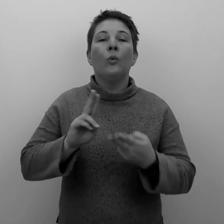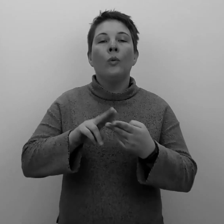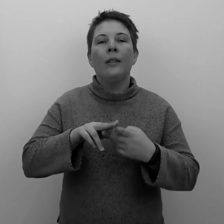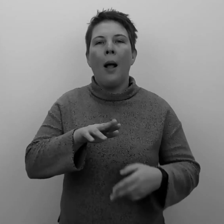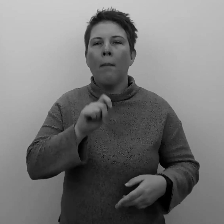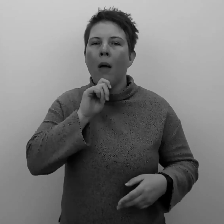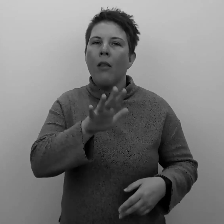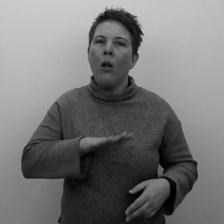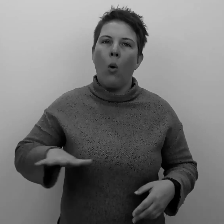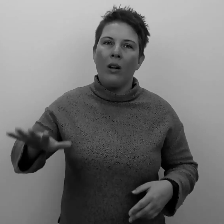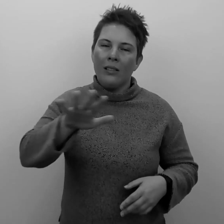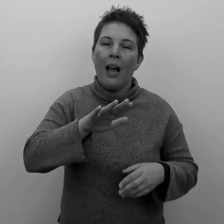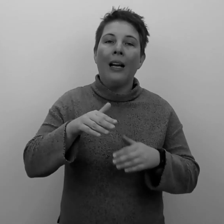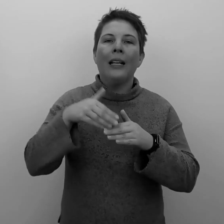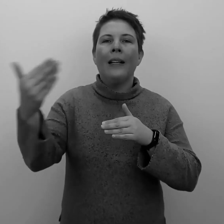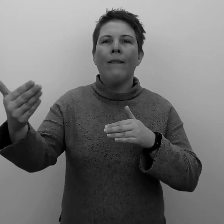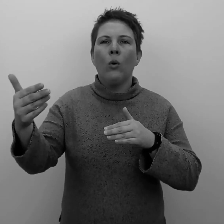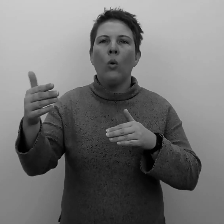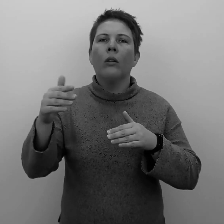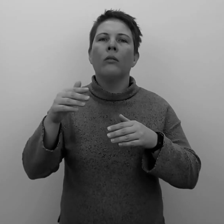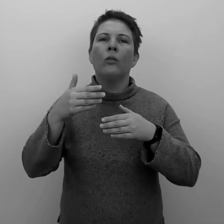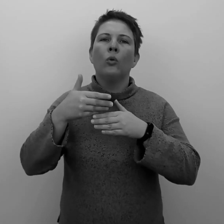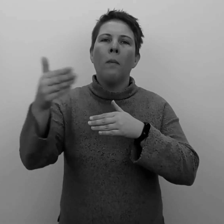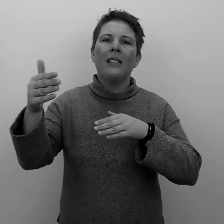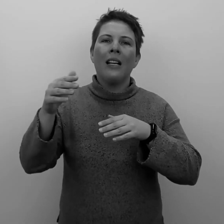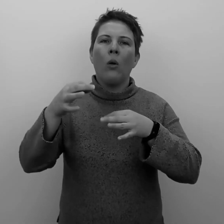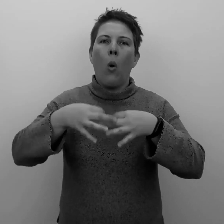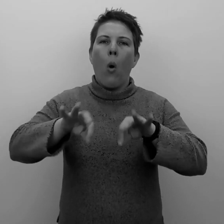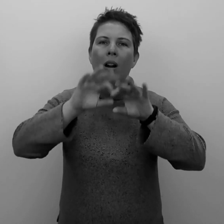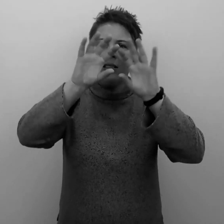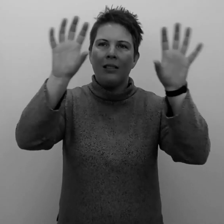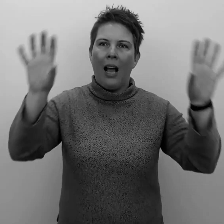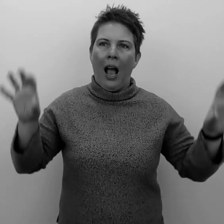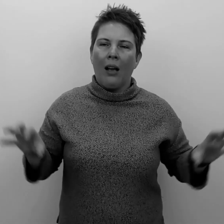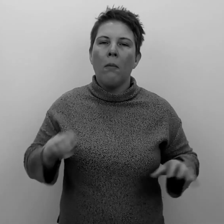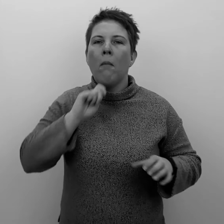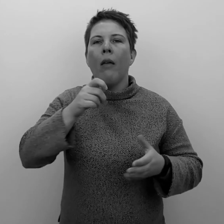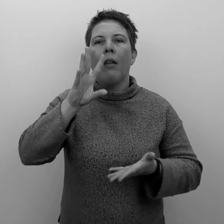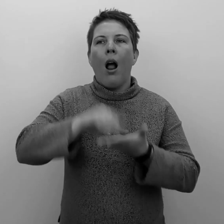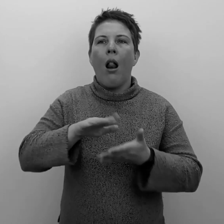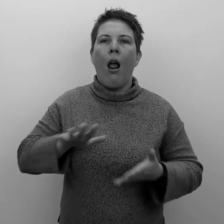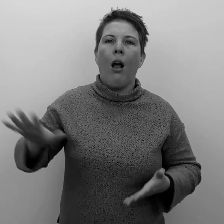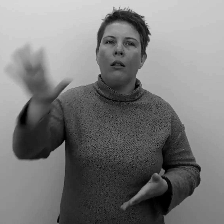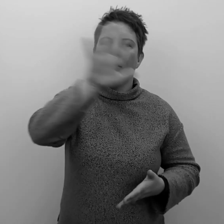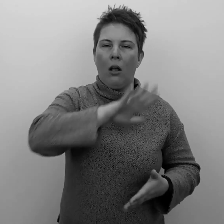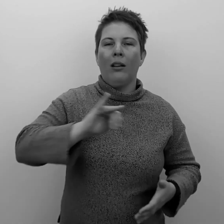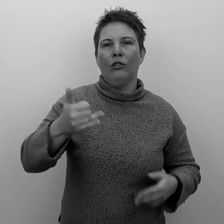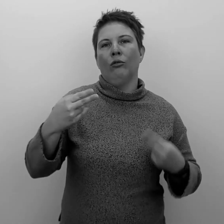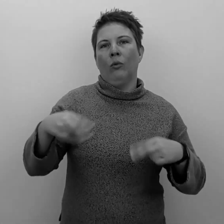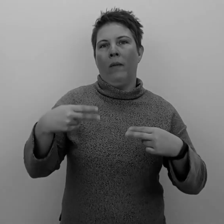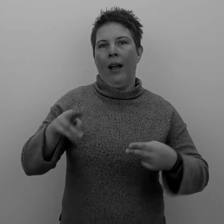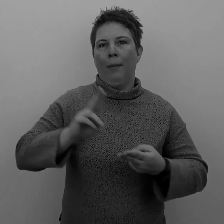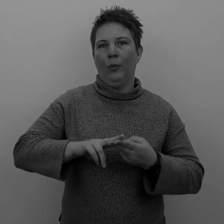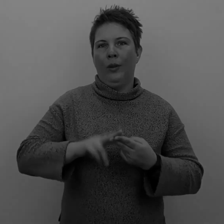Az ünnepet Magyarországon kívül a szomszédos országok magyarlakta területein is megünneplik.